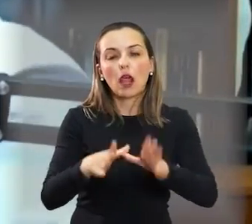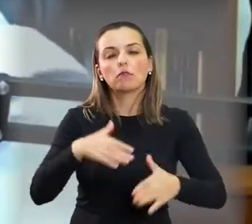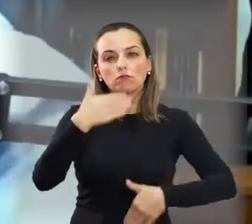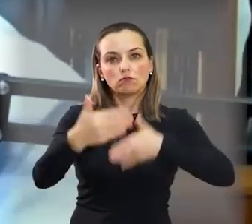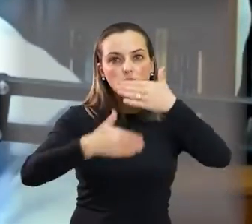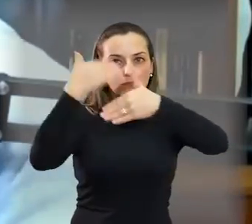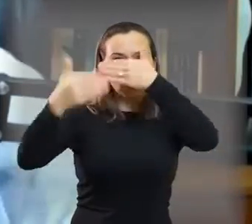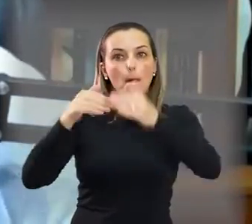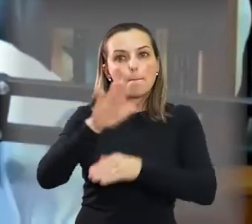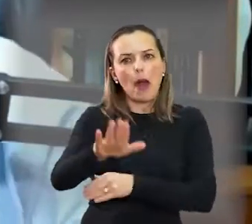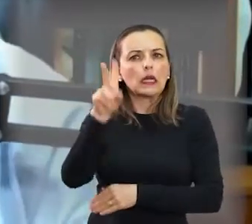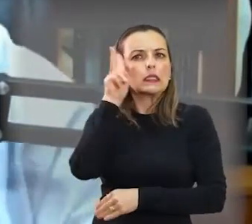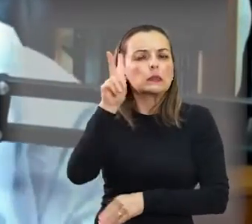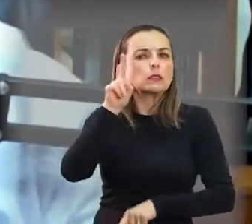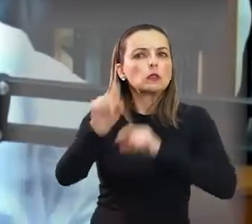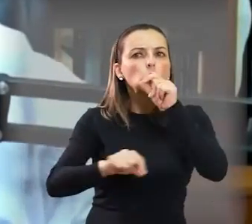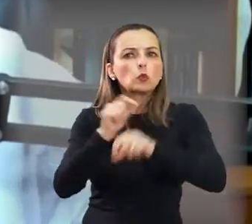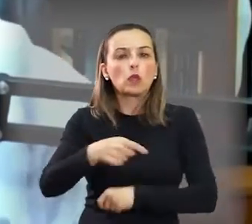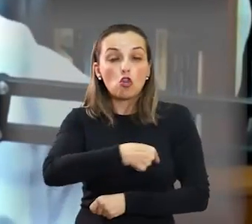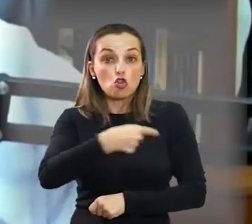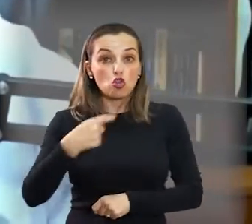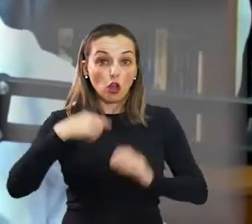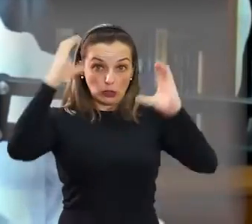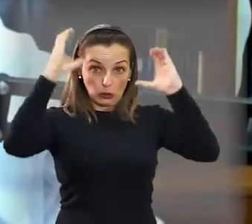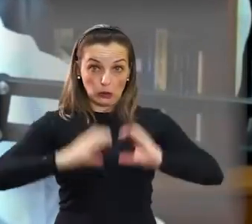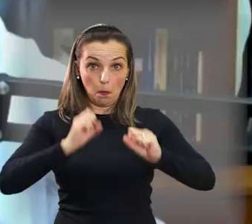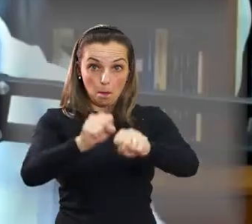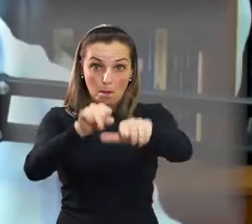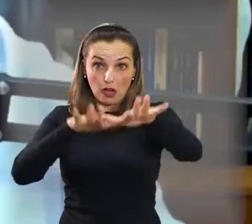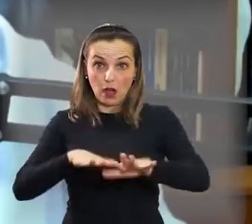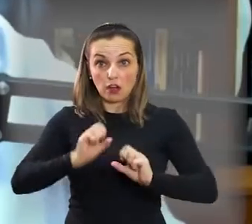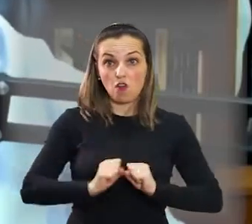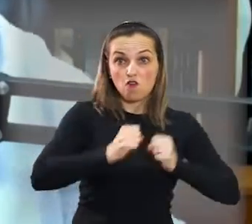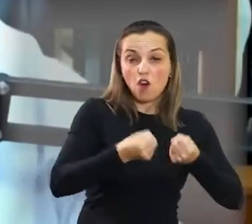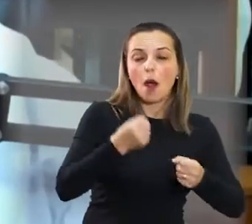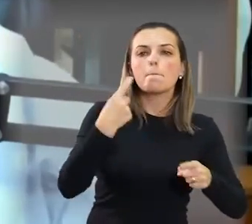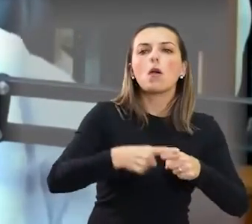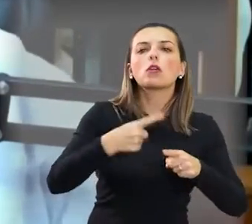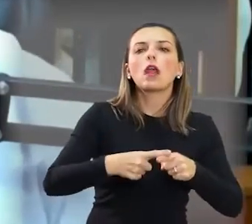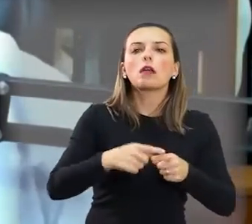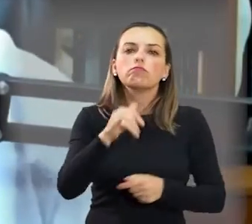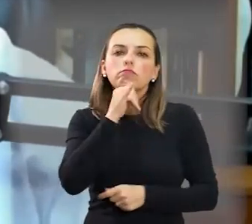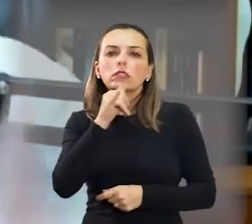democracia, mas a gente precisa se lembrar também que na condição de cidadãos é preciso defender, por exemplo, o